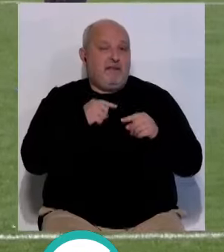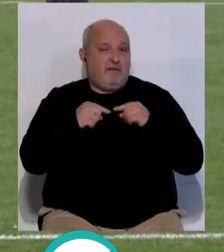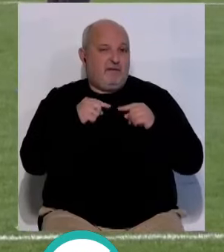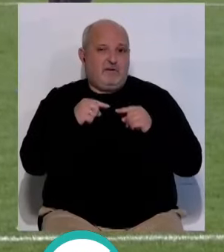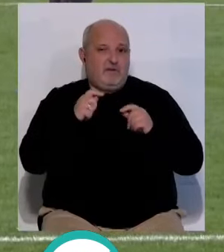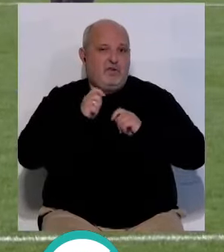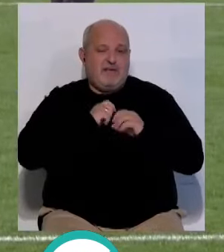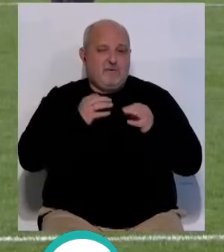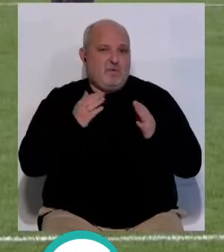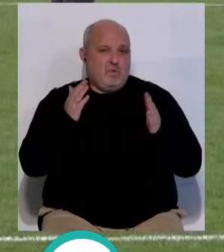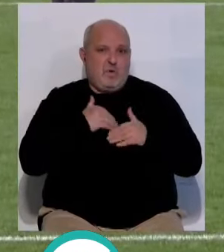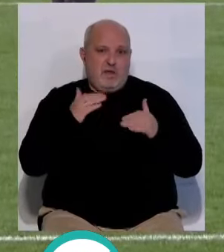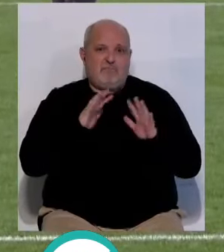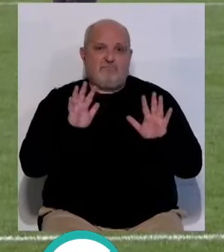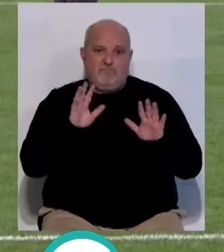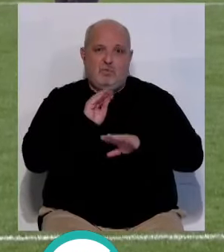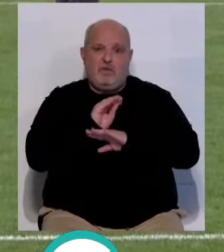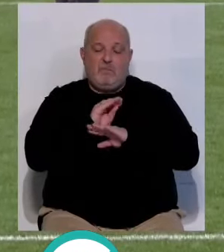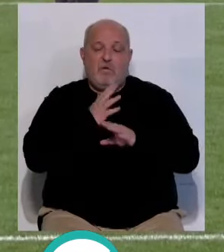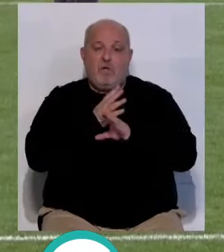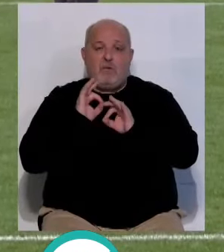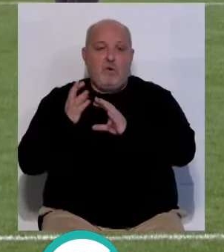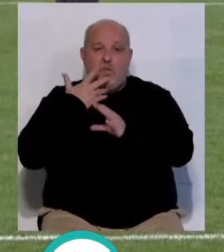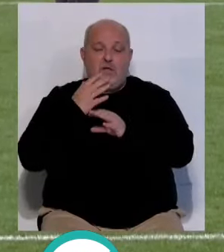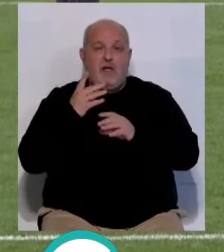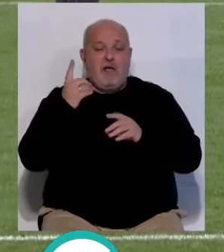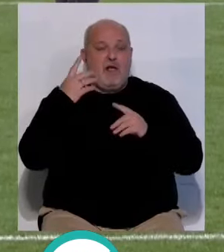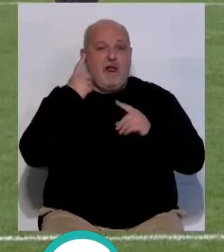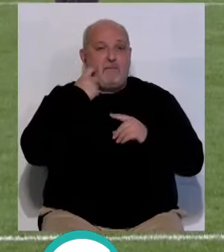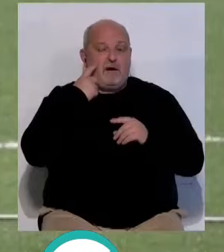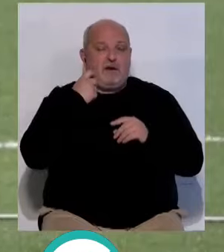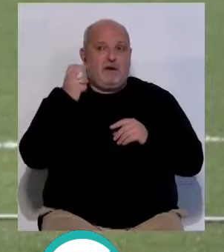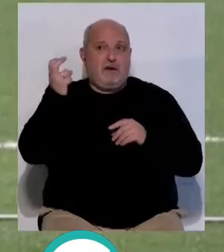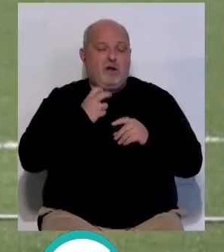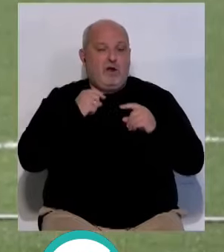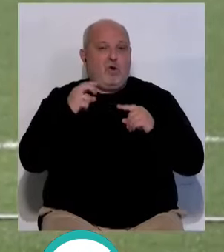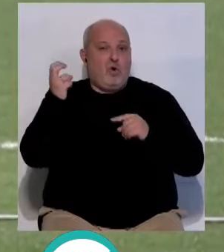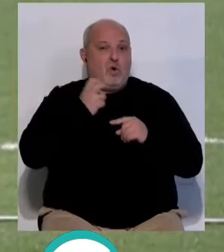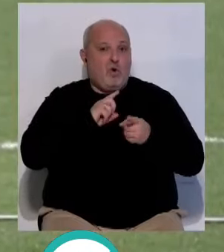asegura nada porque los mbres suelen ser lo mismo en Almería ha llegado garitano y creo que de 10